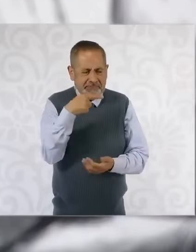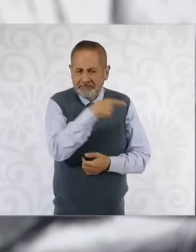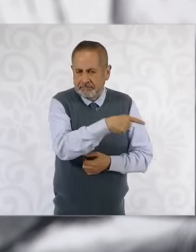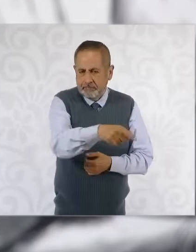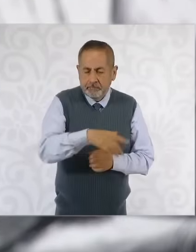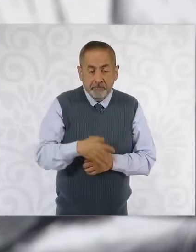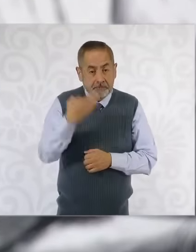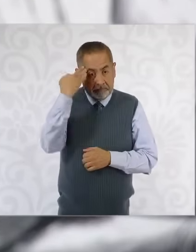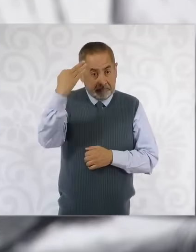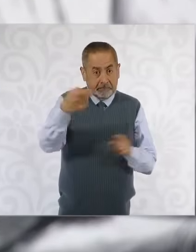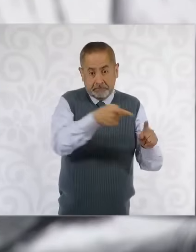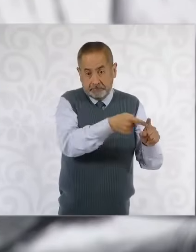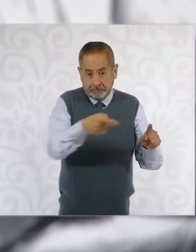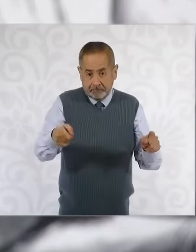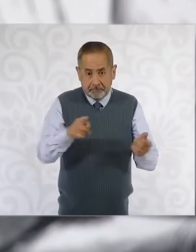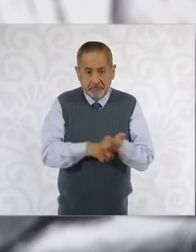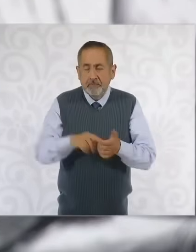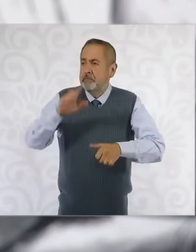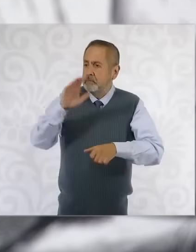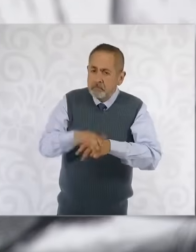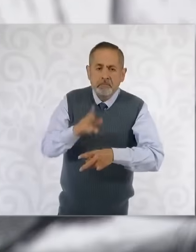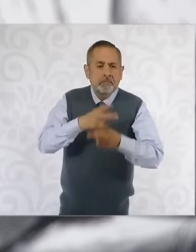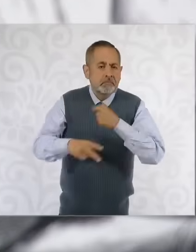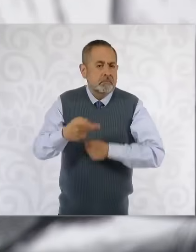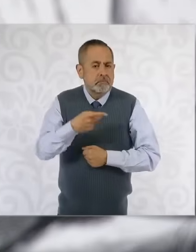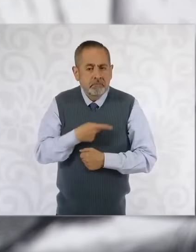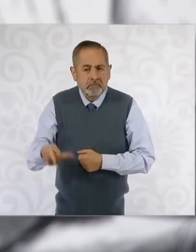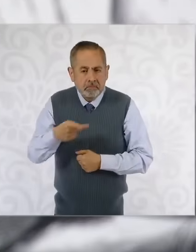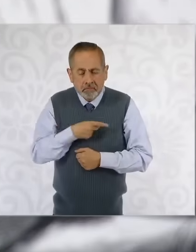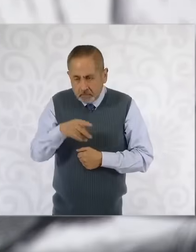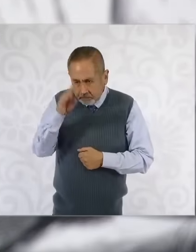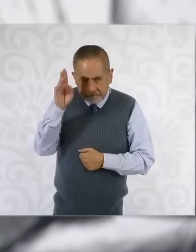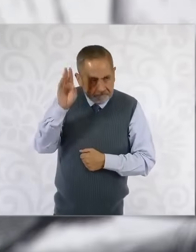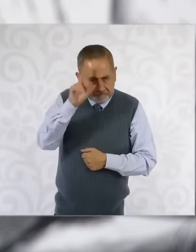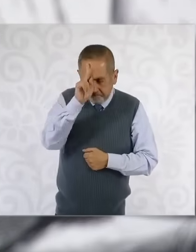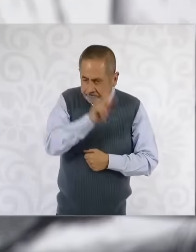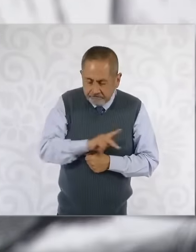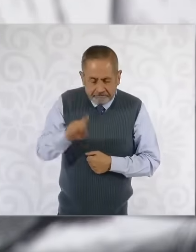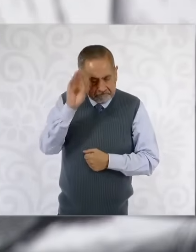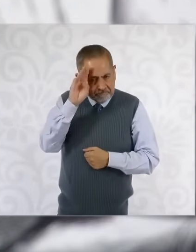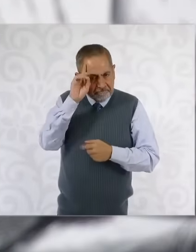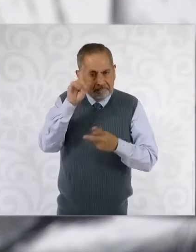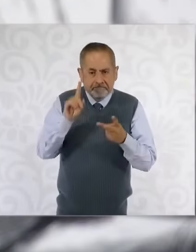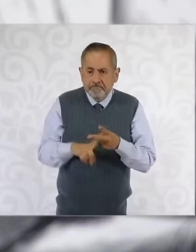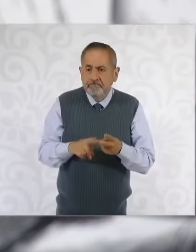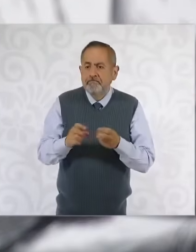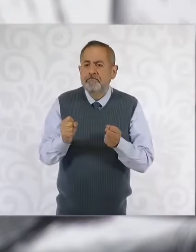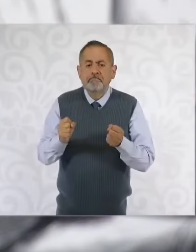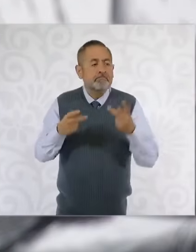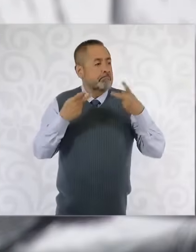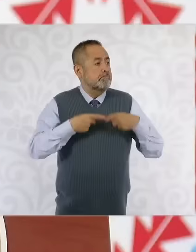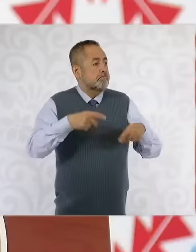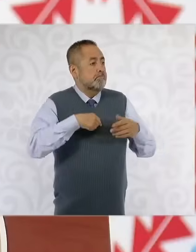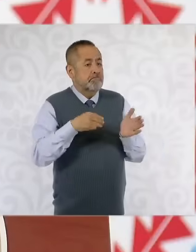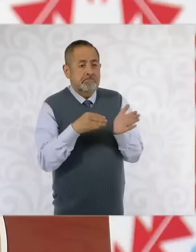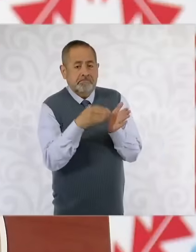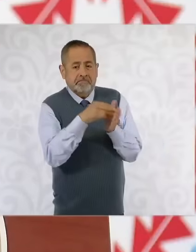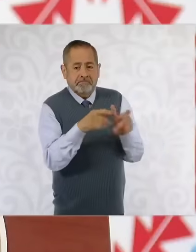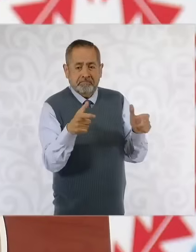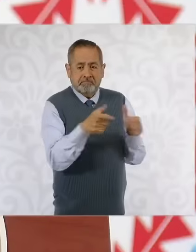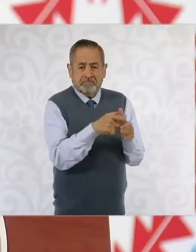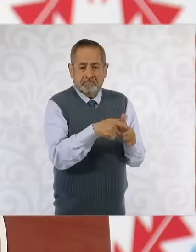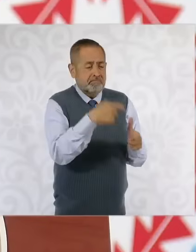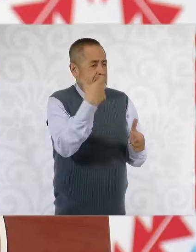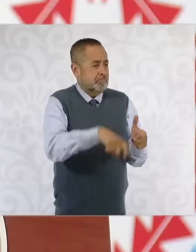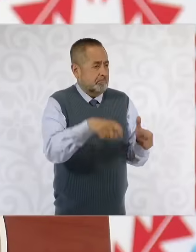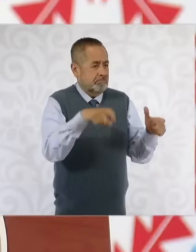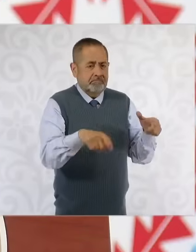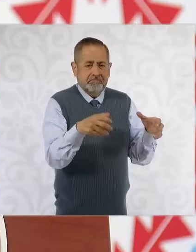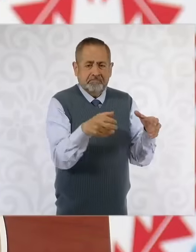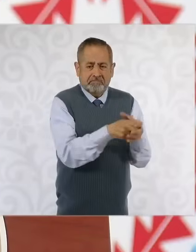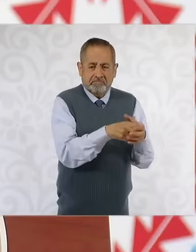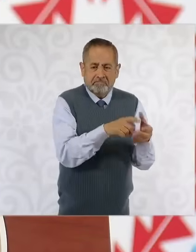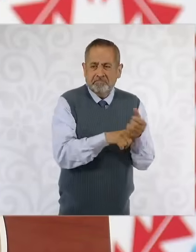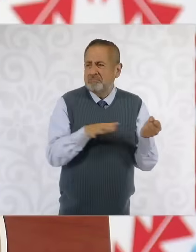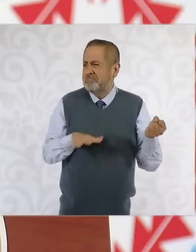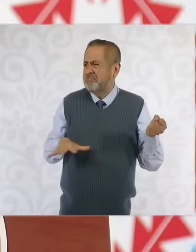ocurrió mayor pobreza incremento en la desigualdad crecimiento del número de millonarios en México eh